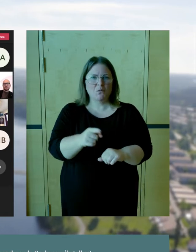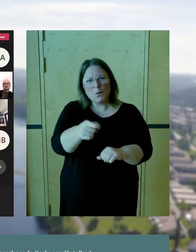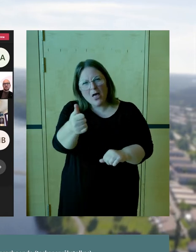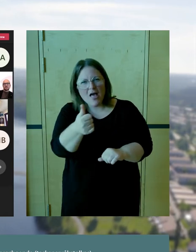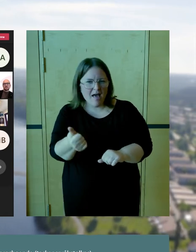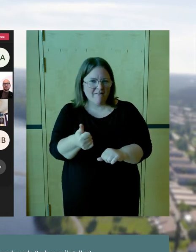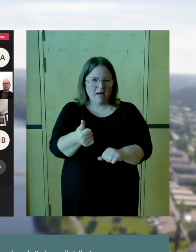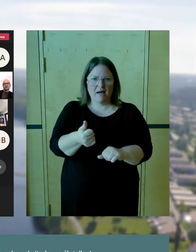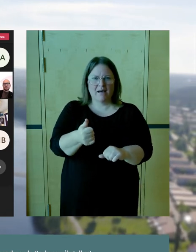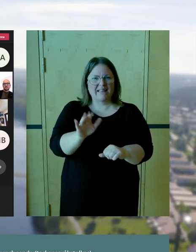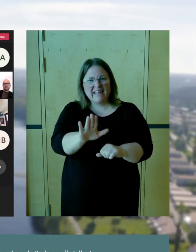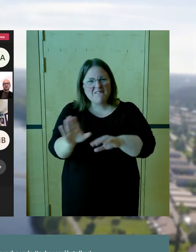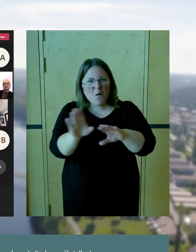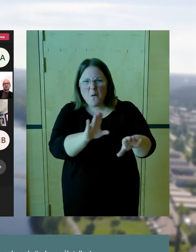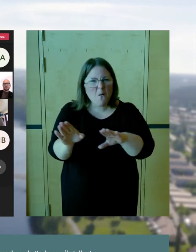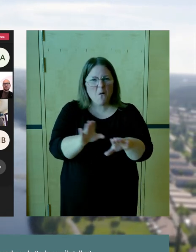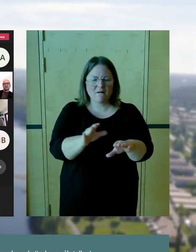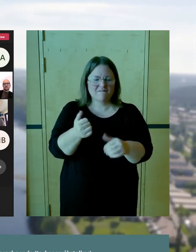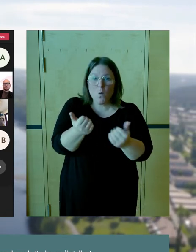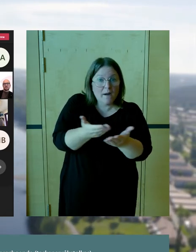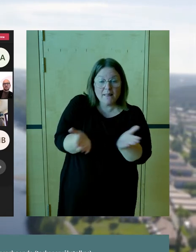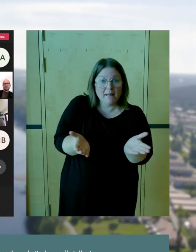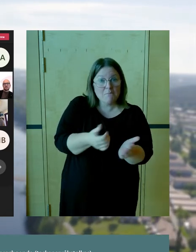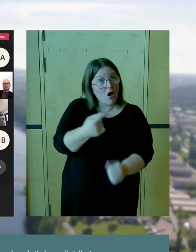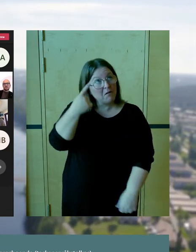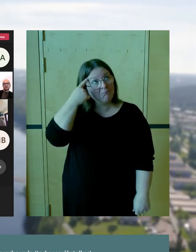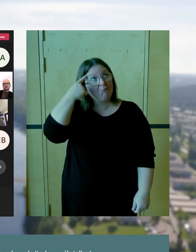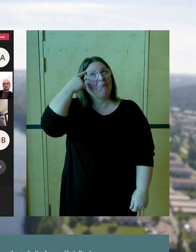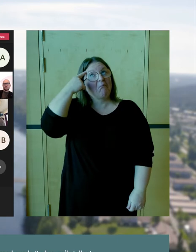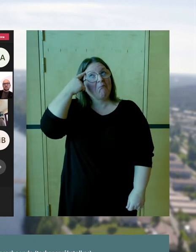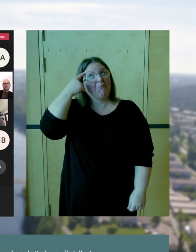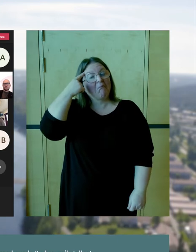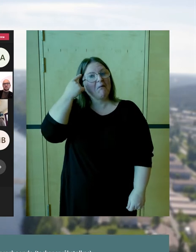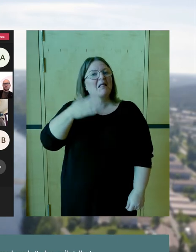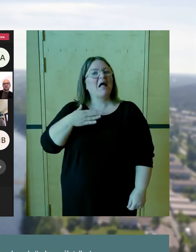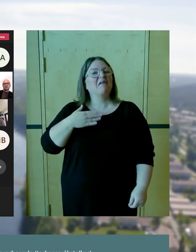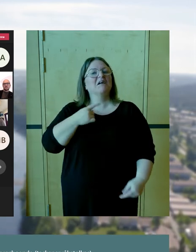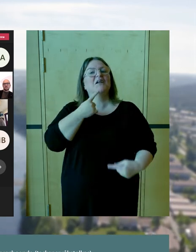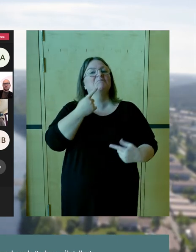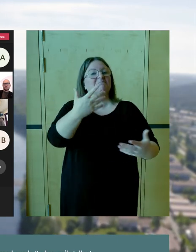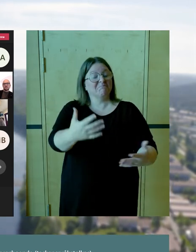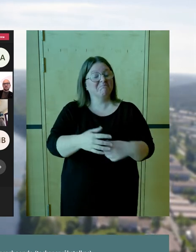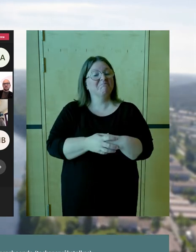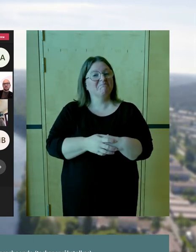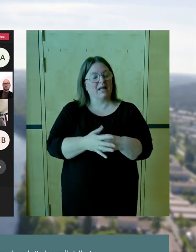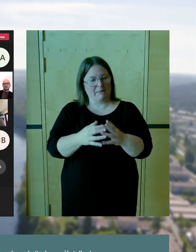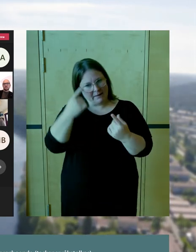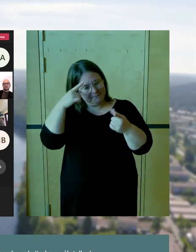Du tycker att du förtjänar Det var bara en eftertanke som jag skickar neråt med det biffar till alliansens förslag tack